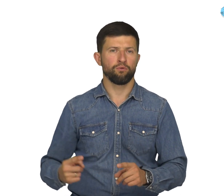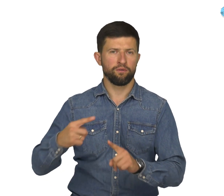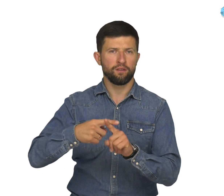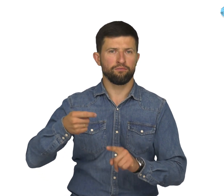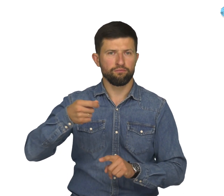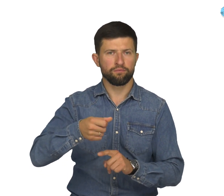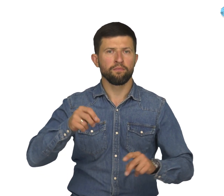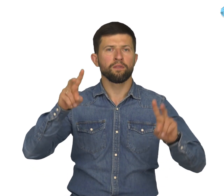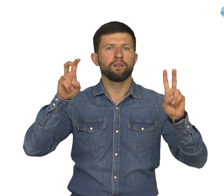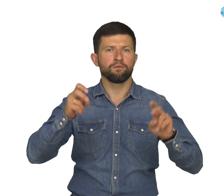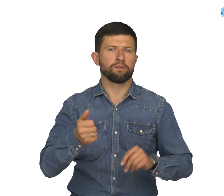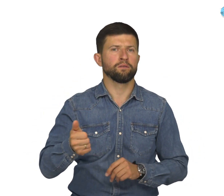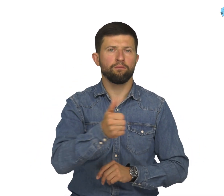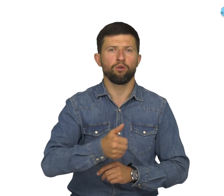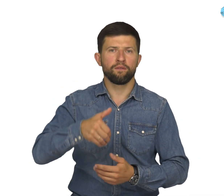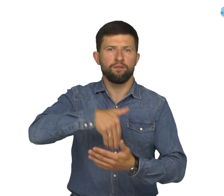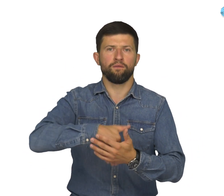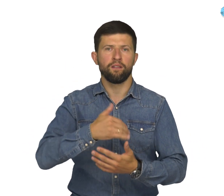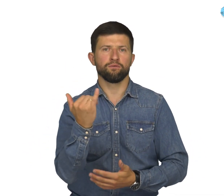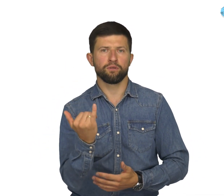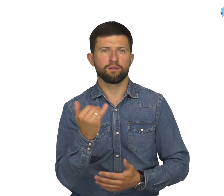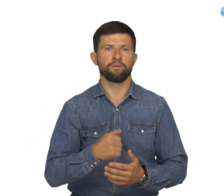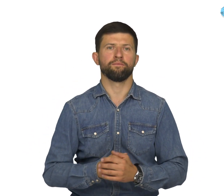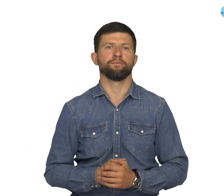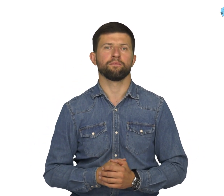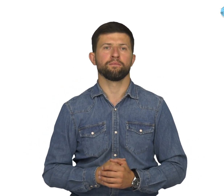Trzecie – dodatek z tytułu samotnego wychowywania dziecka.